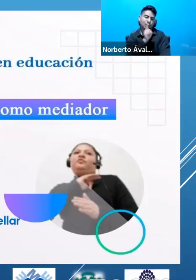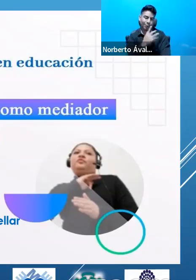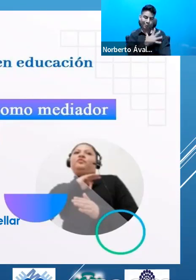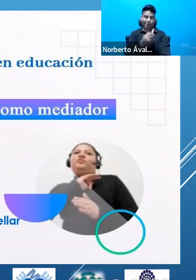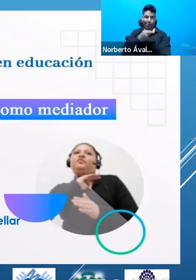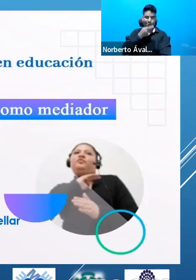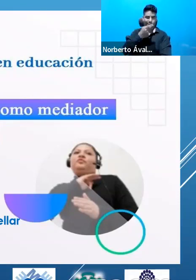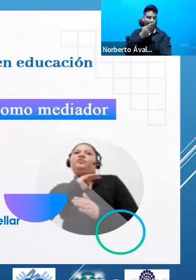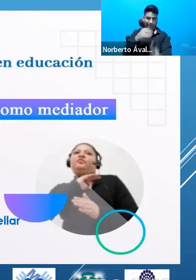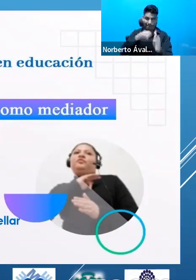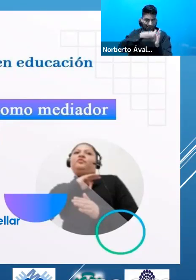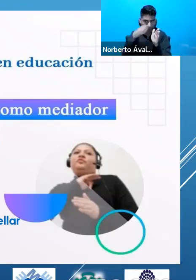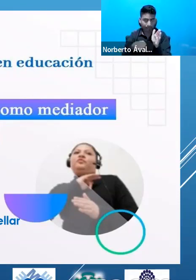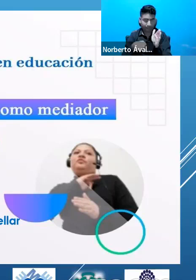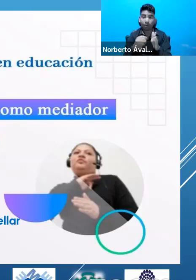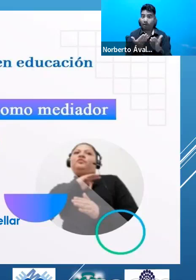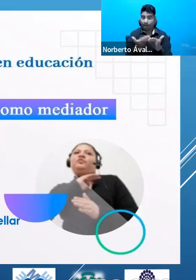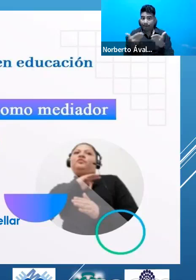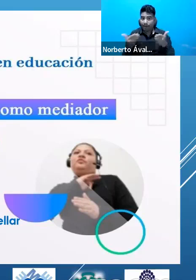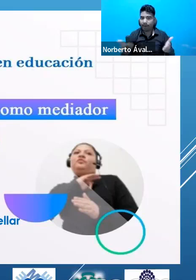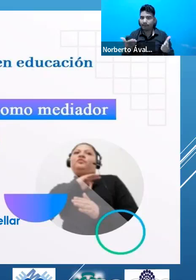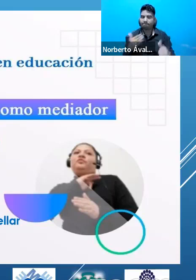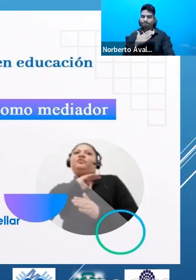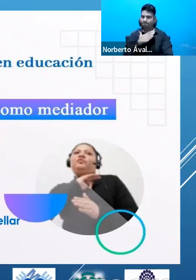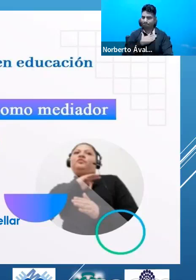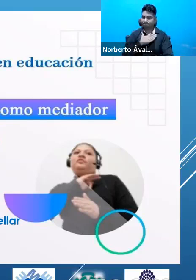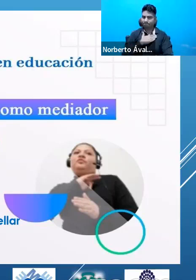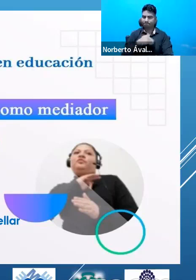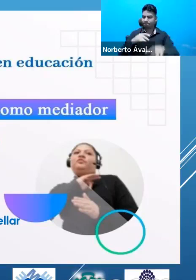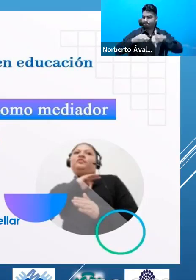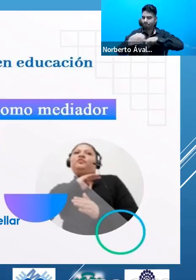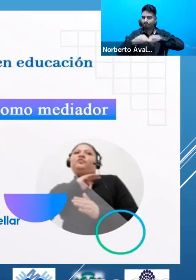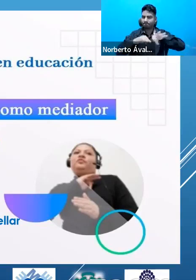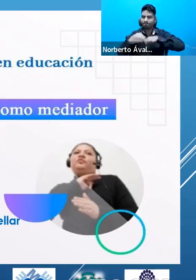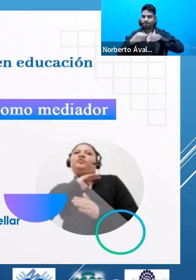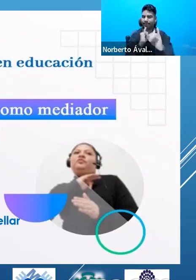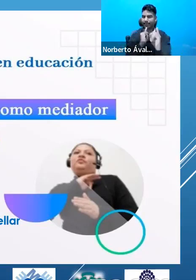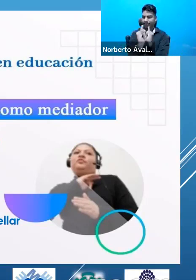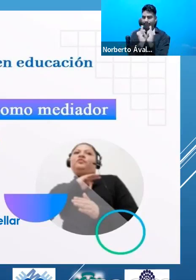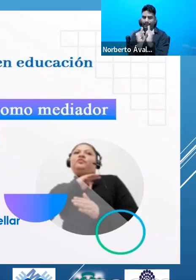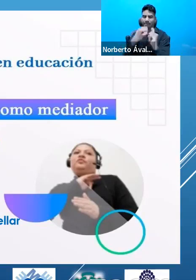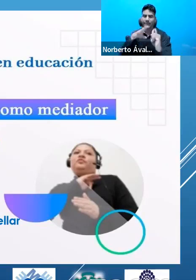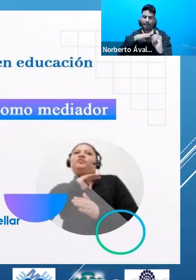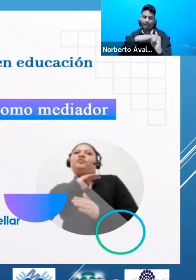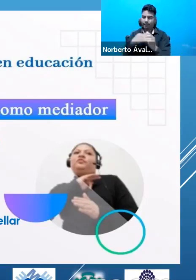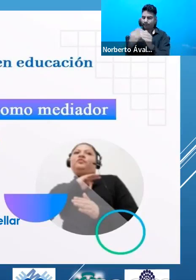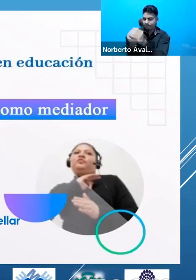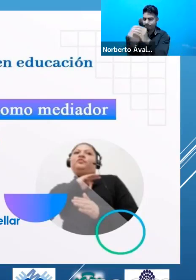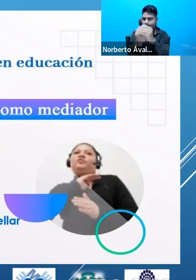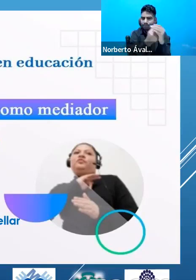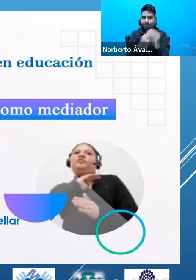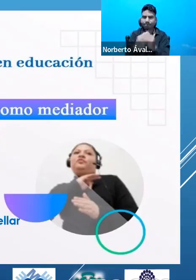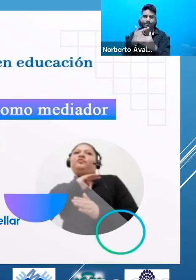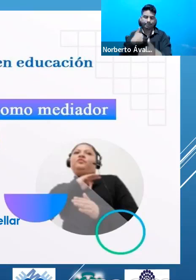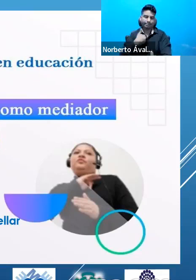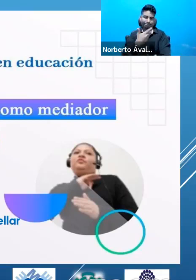por Sort. Pero, bueno, ataca al r actualmente actualmente me encuentro elaborando como Internet